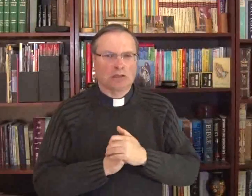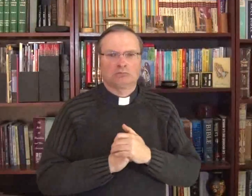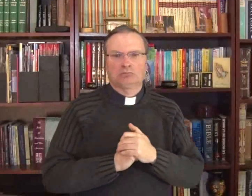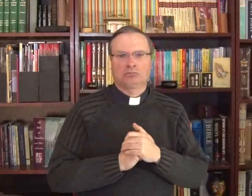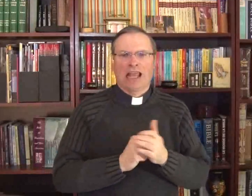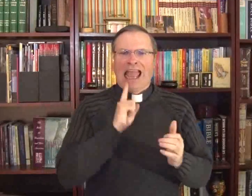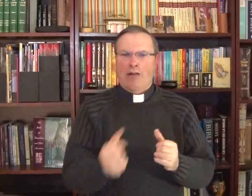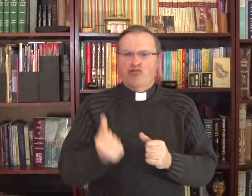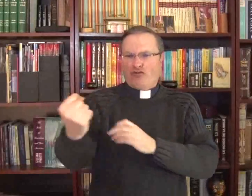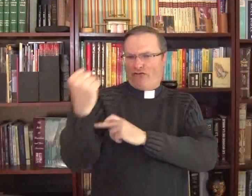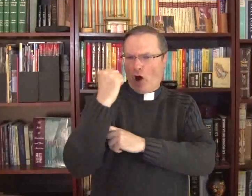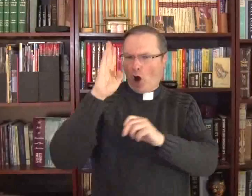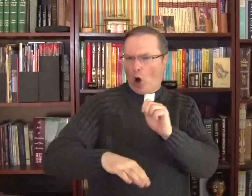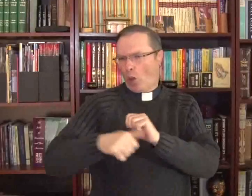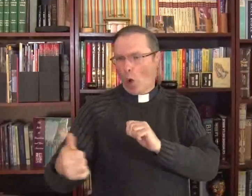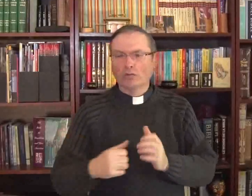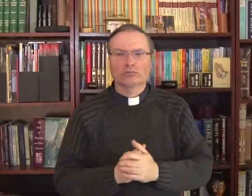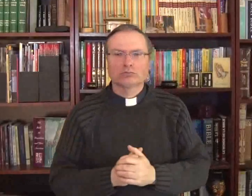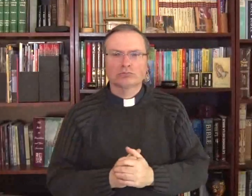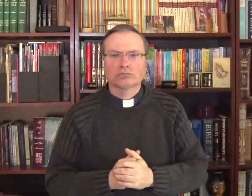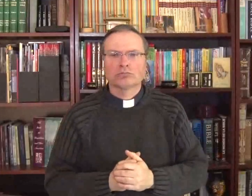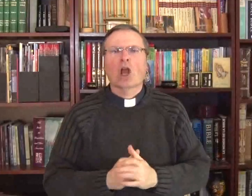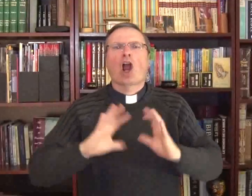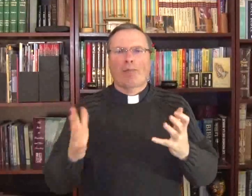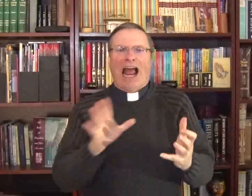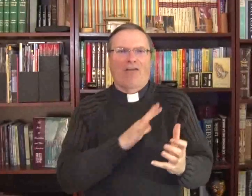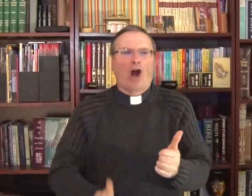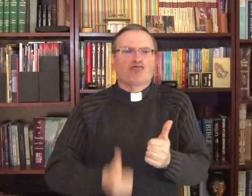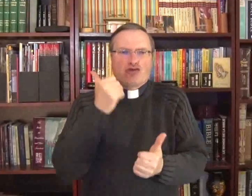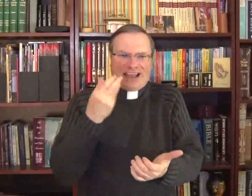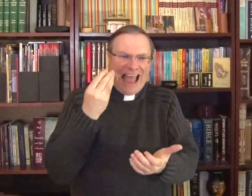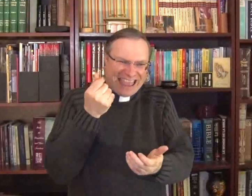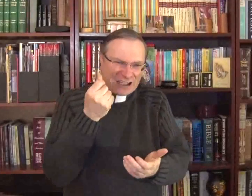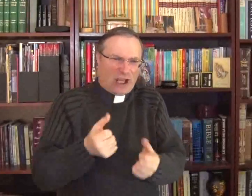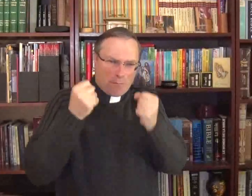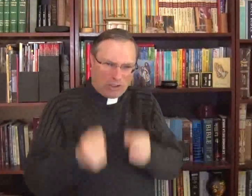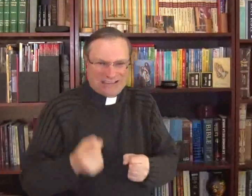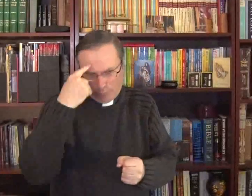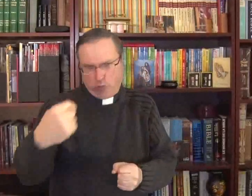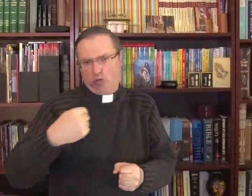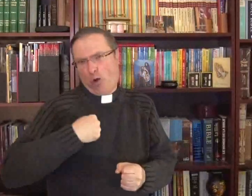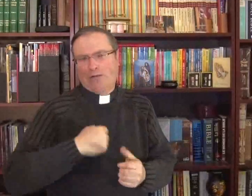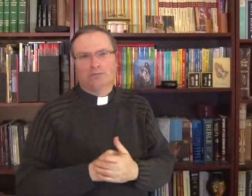d'être plus fort qu’un autre, comment avoir le plus d’argent possible pour moi.